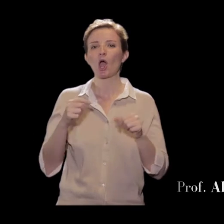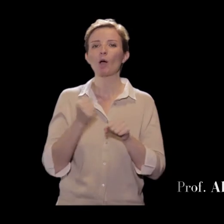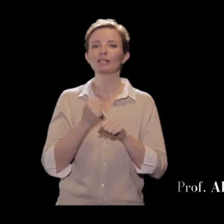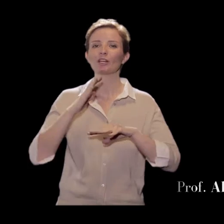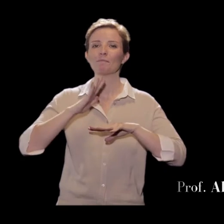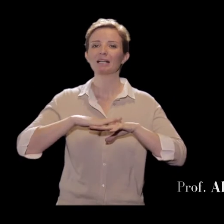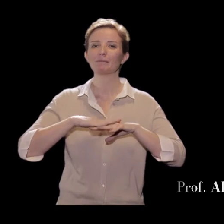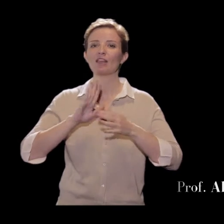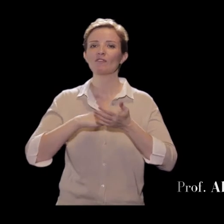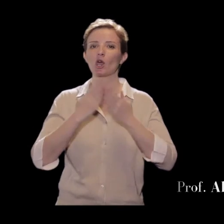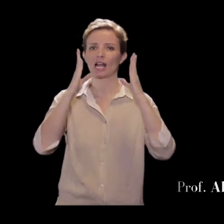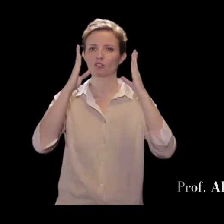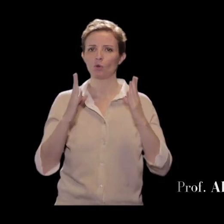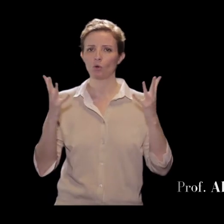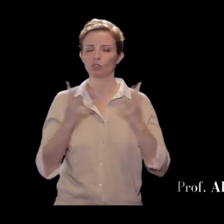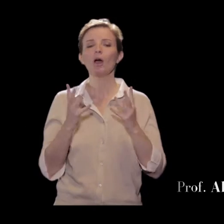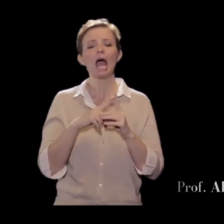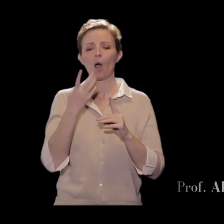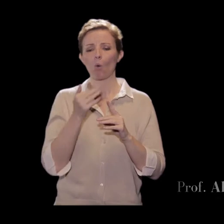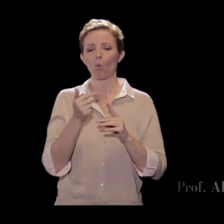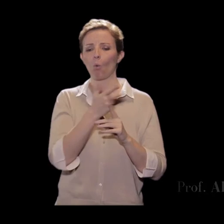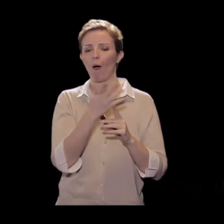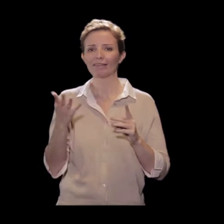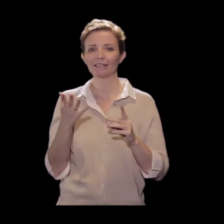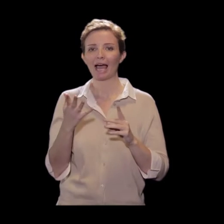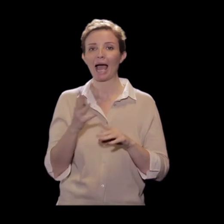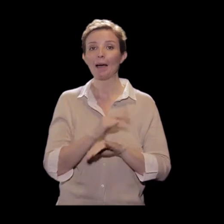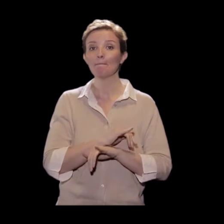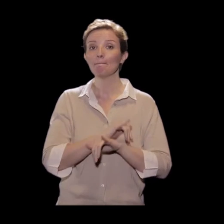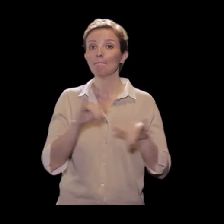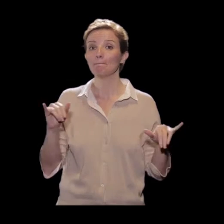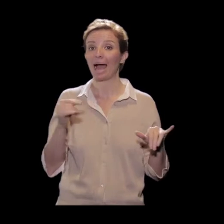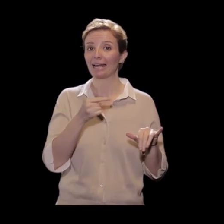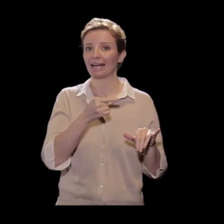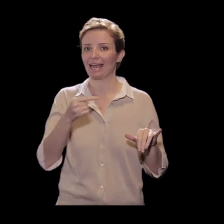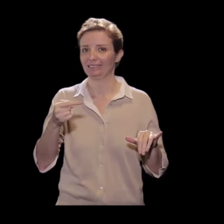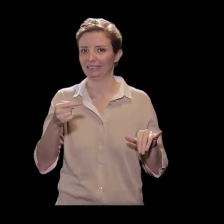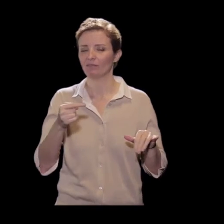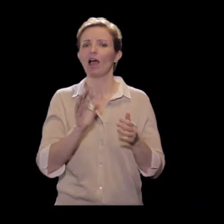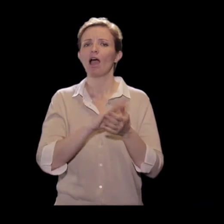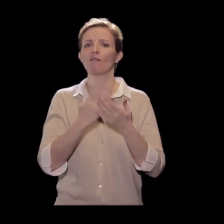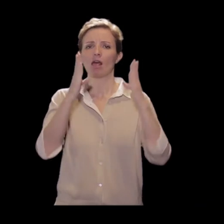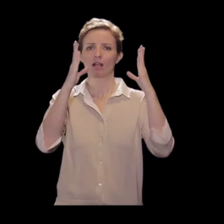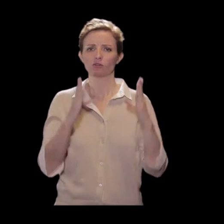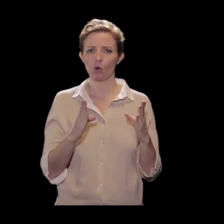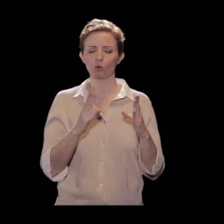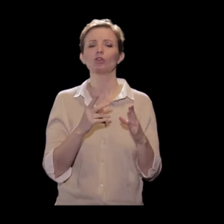Il valore assoluto è una quantità mai negativa. Il valore assoluto di un valore positivo o nullo coincide con il numero stesso.